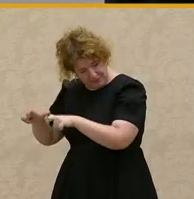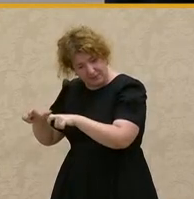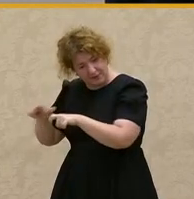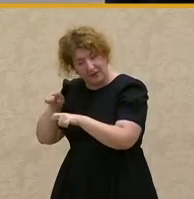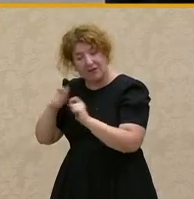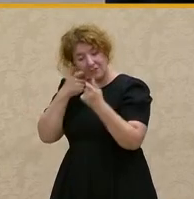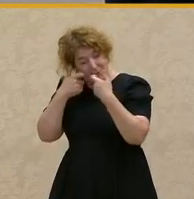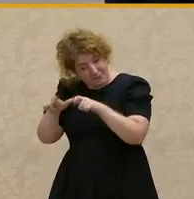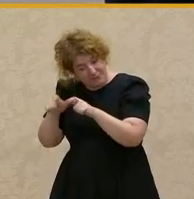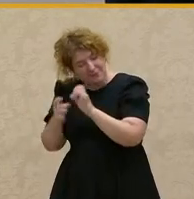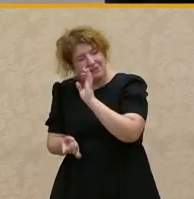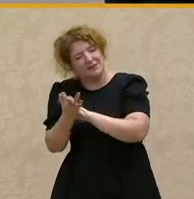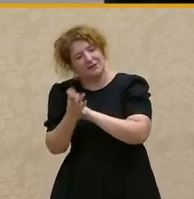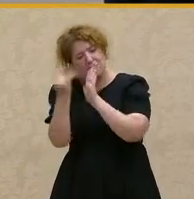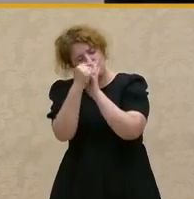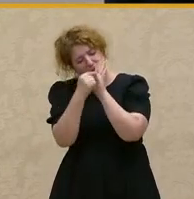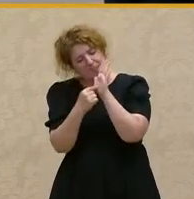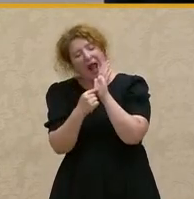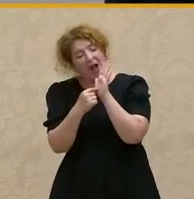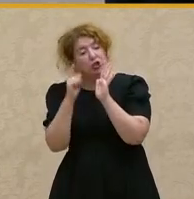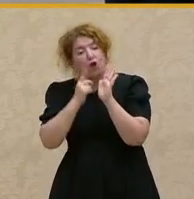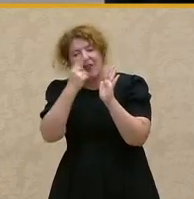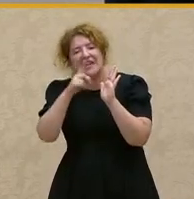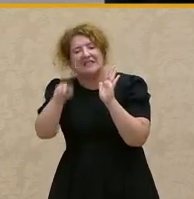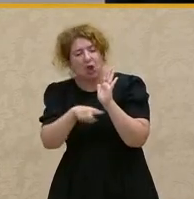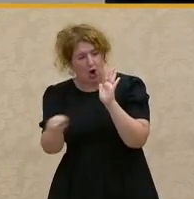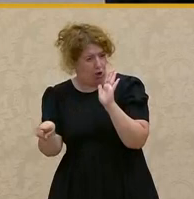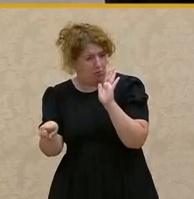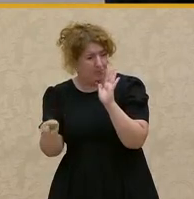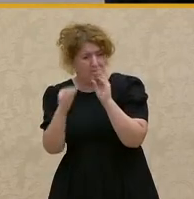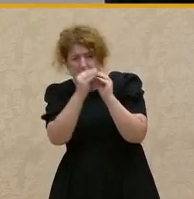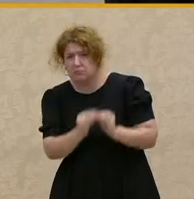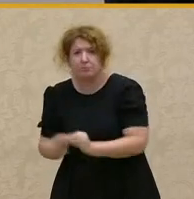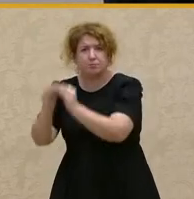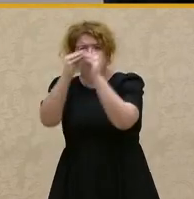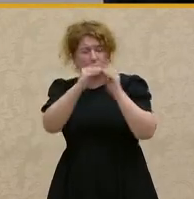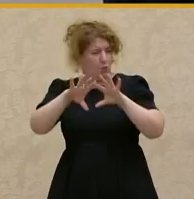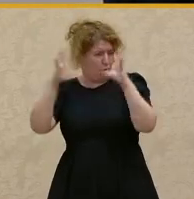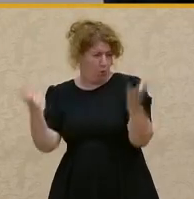debe ser considerada sordociega o no a nivel de todo el mundo. Estos estudios han incluido las